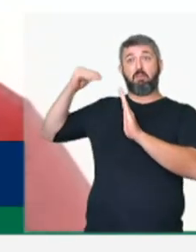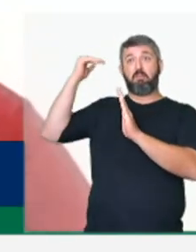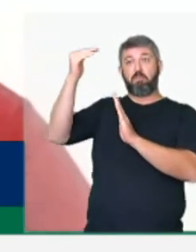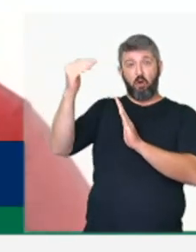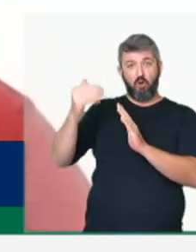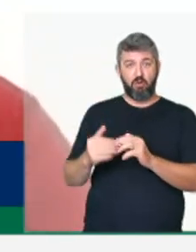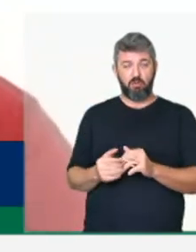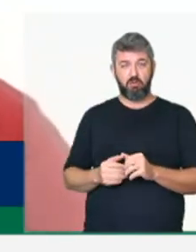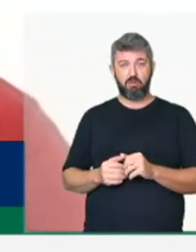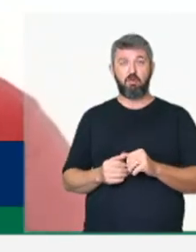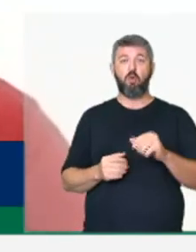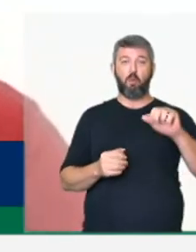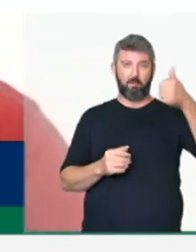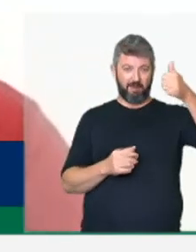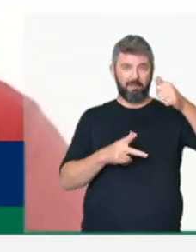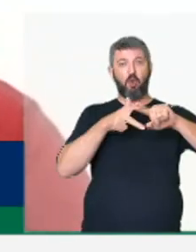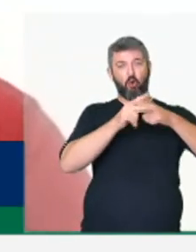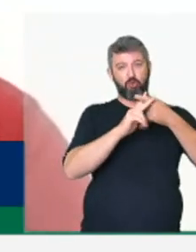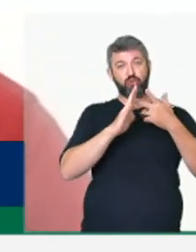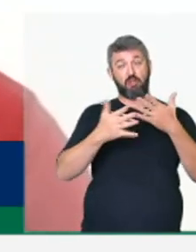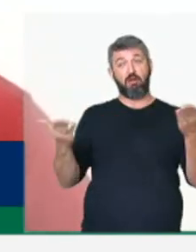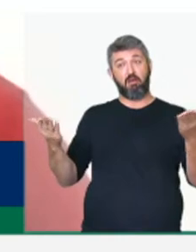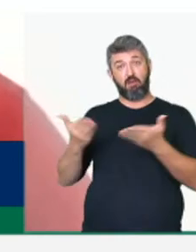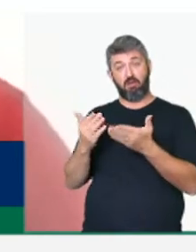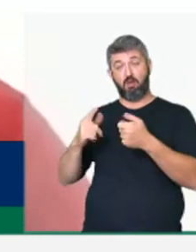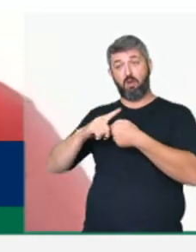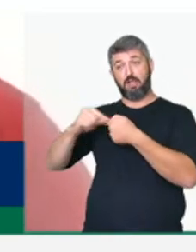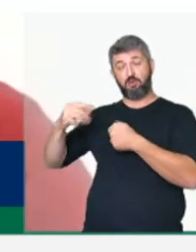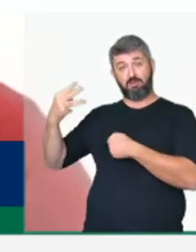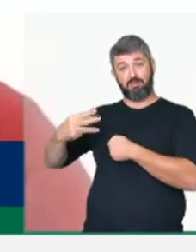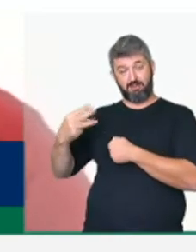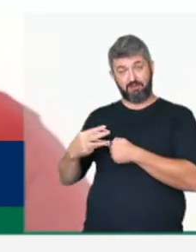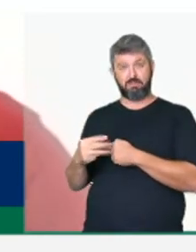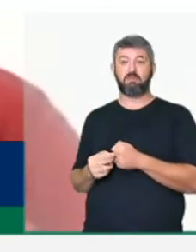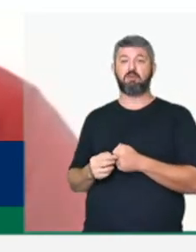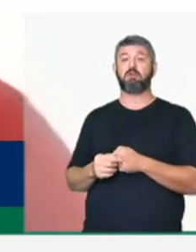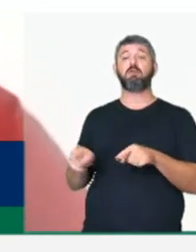CORREÇÃO DESTE PLV , QUE LEVOU INSISTO, O DESCONTO PARA